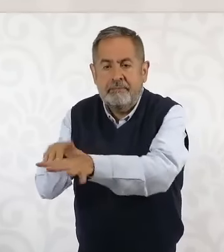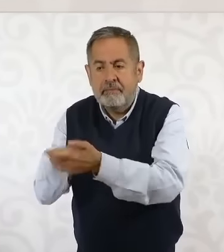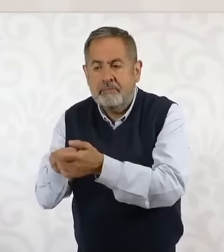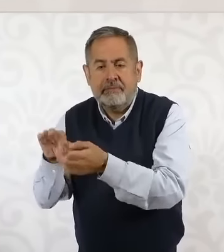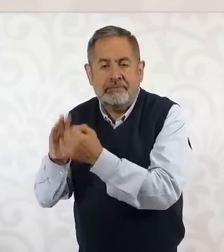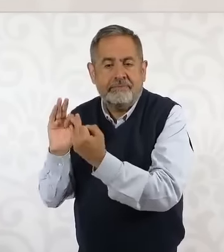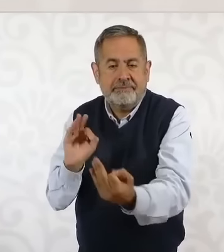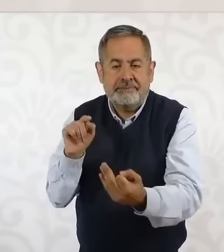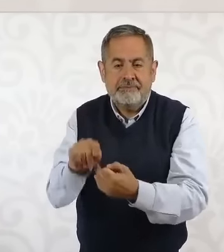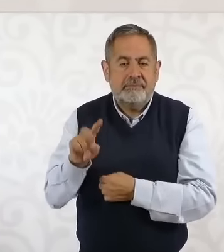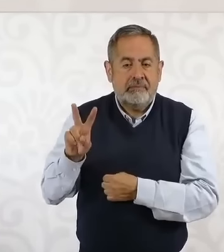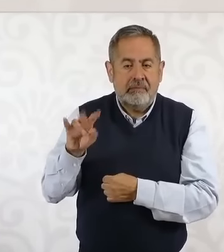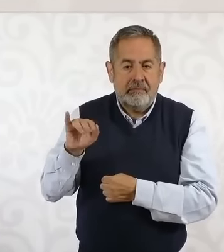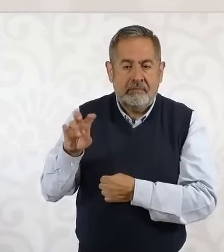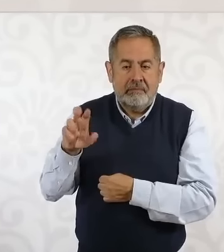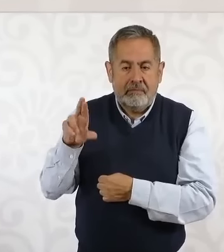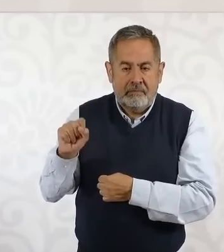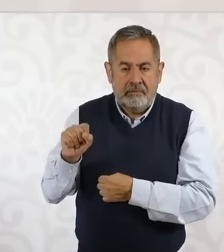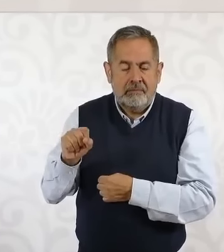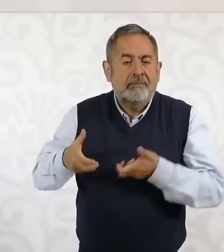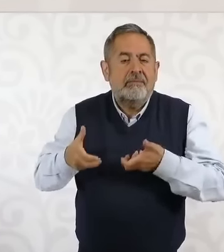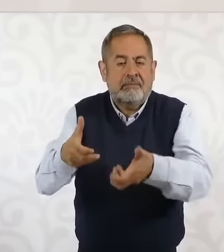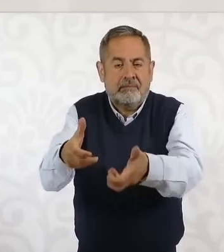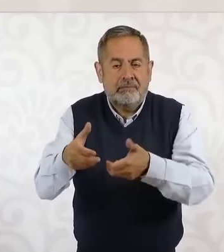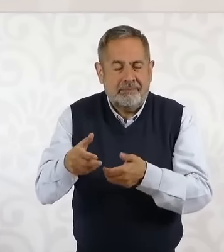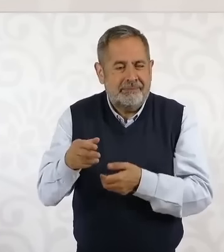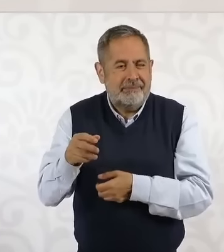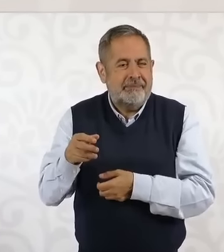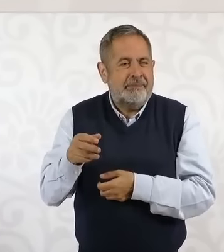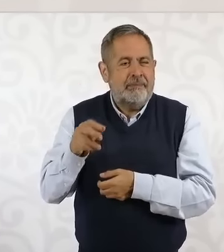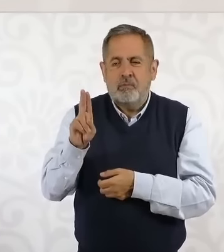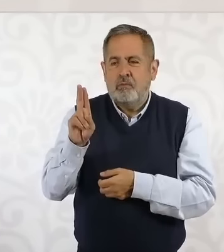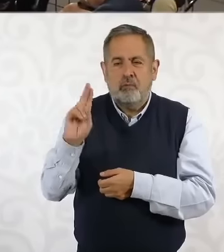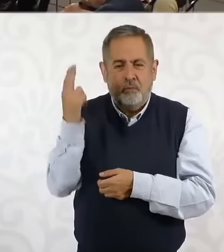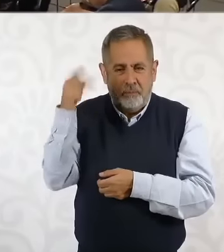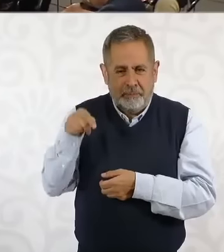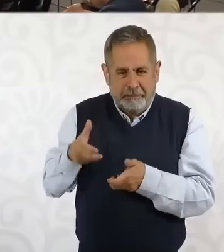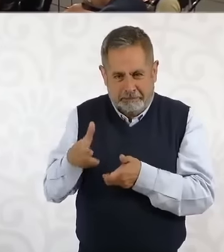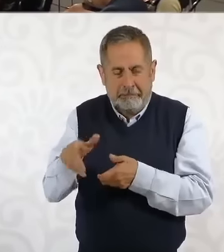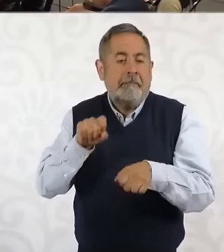sobre avenida Universidad. Ahí se hizo parte del saneamiento también eh con entonces la secretaría